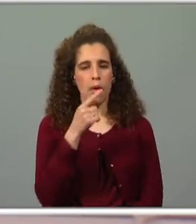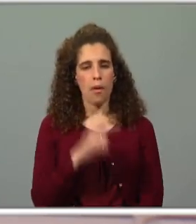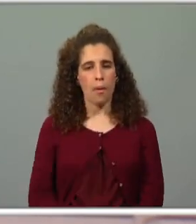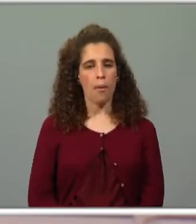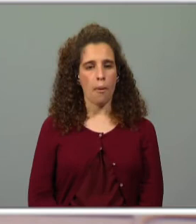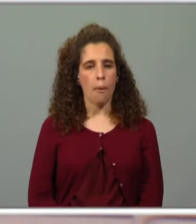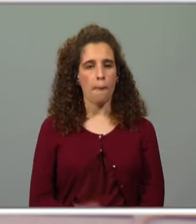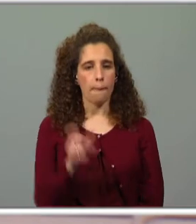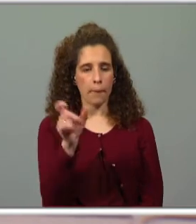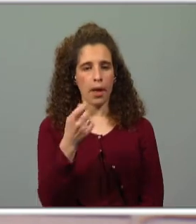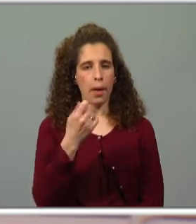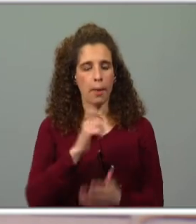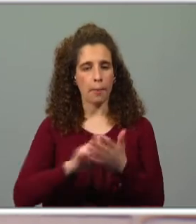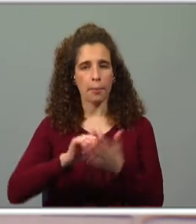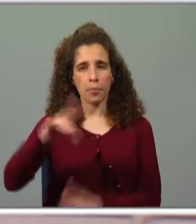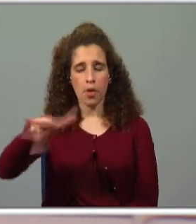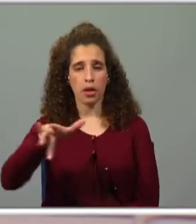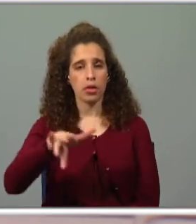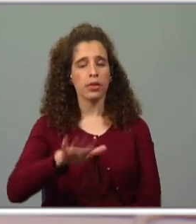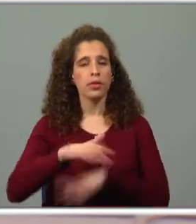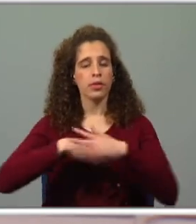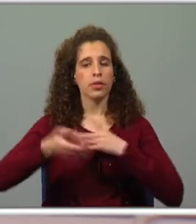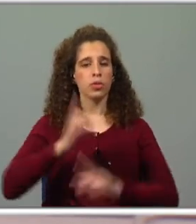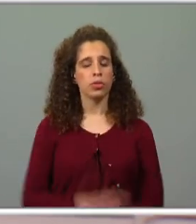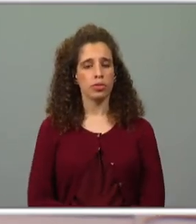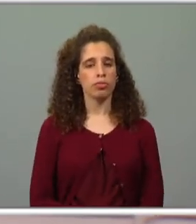ortográfico que pode acontecer perfeitamente o que fazemos novamente 可能發生的拼寫完美的我們再次做的